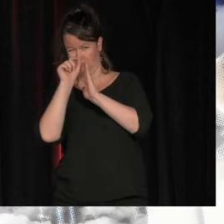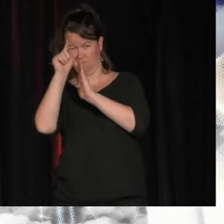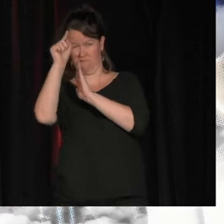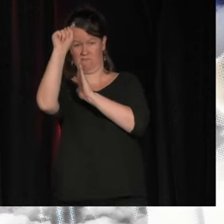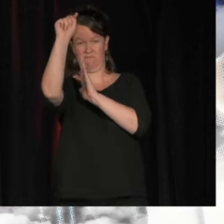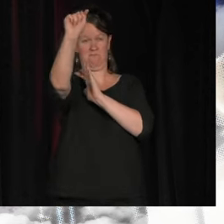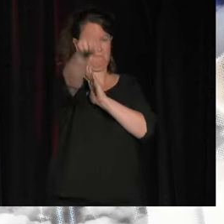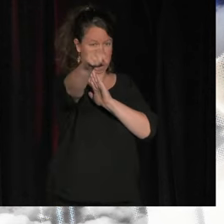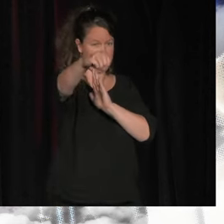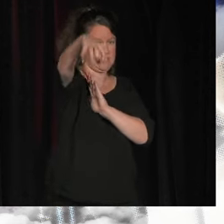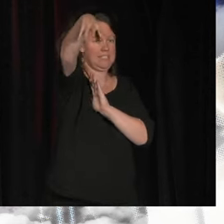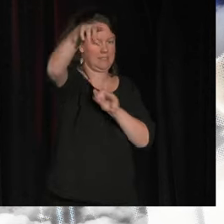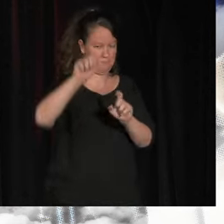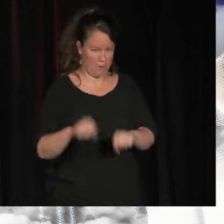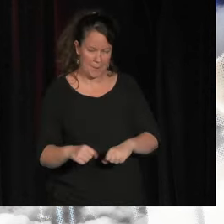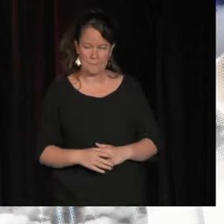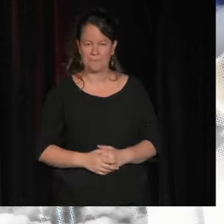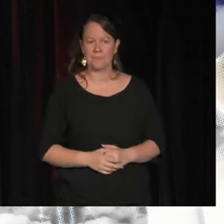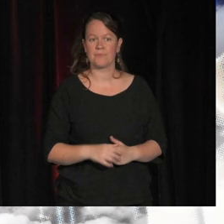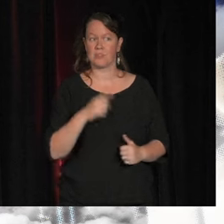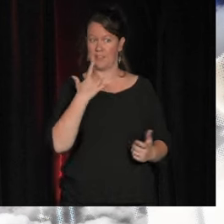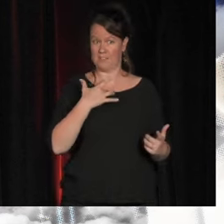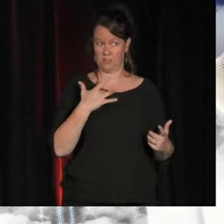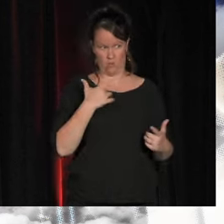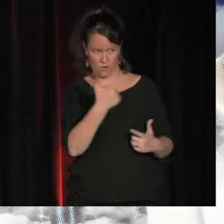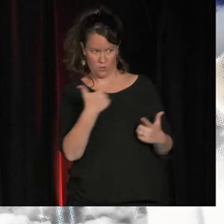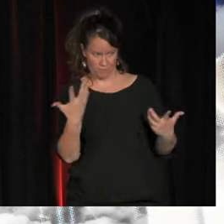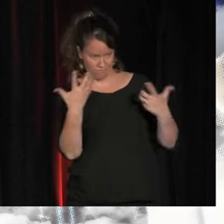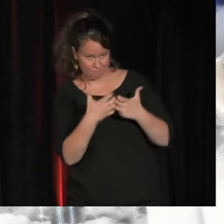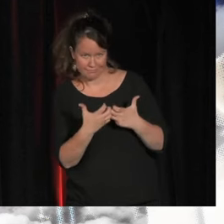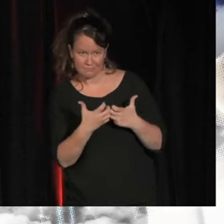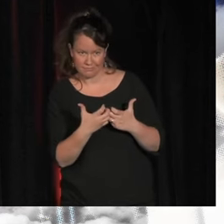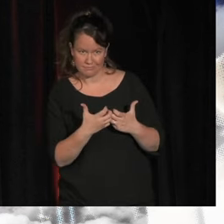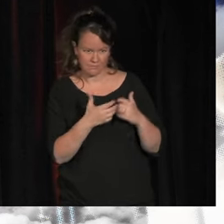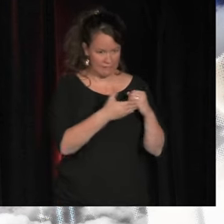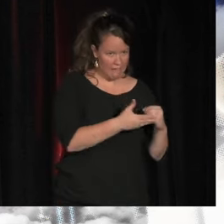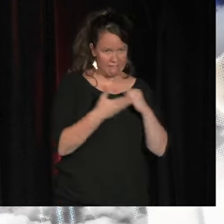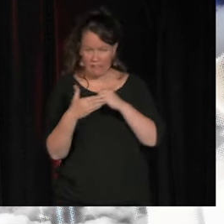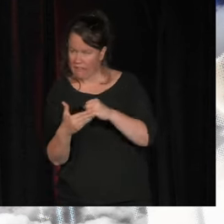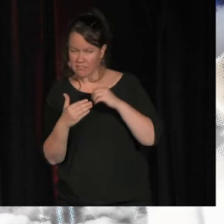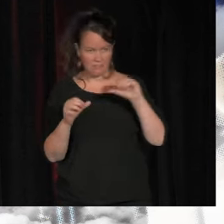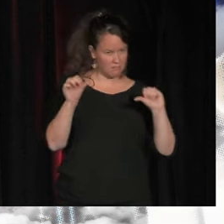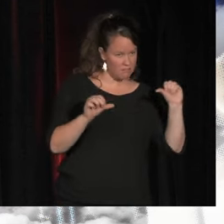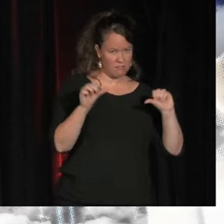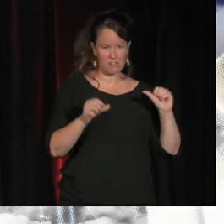Encore une fois, synergie un peu évidente, c'est-à-dire que les deux peuvent prendre des positions avantageuses et un petit peu s'aider les uns contre les autres et foncer un petit peu sur une brebis galeuse.